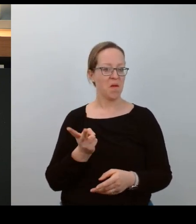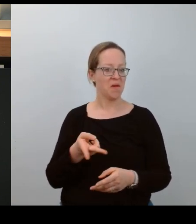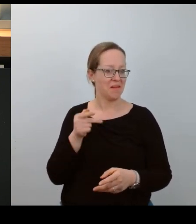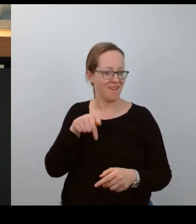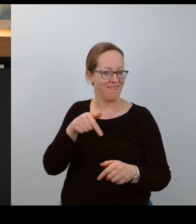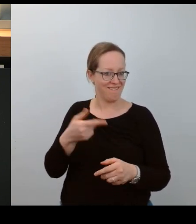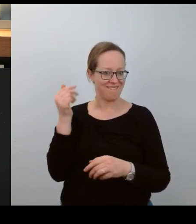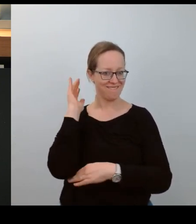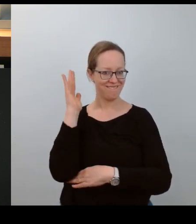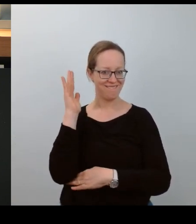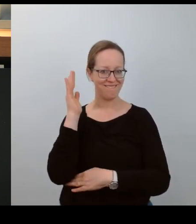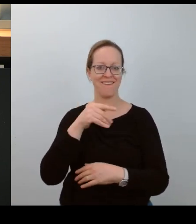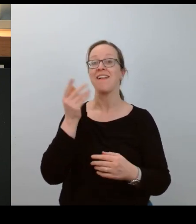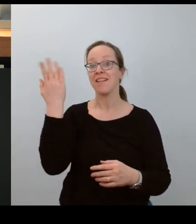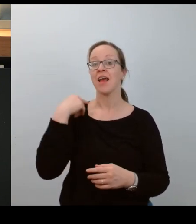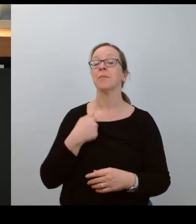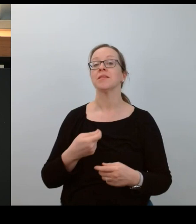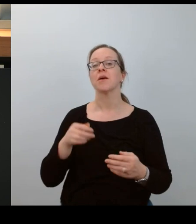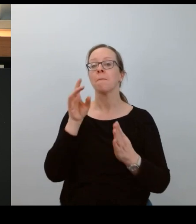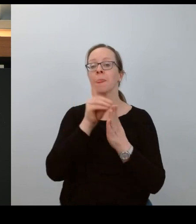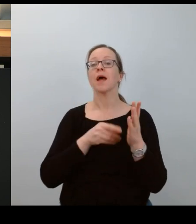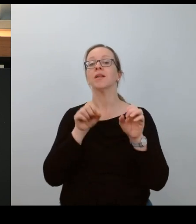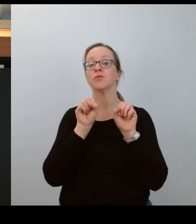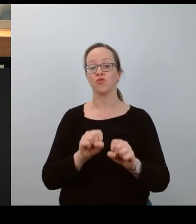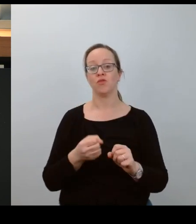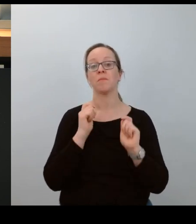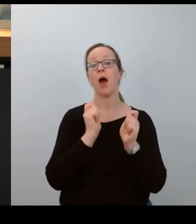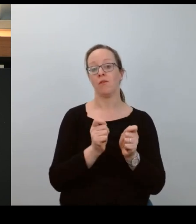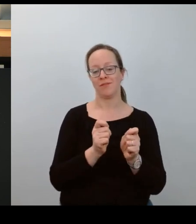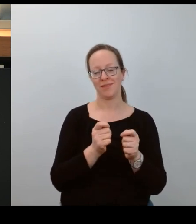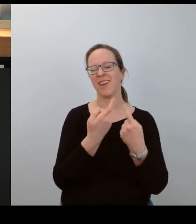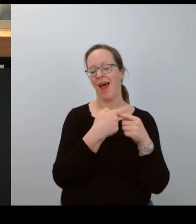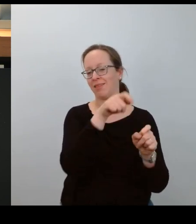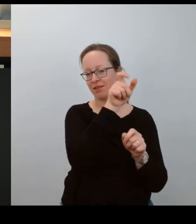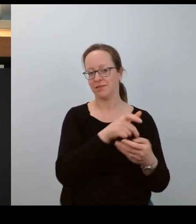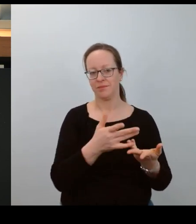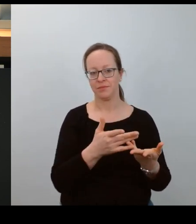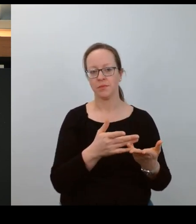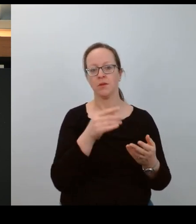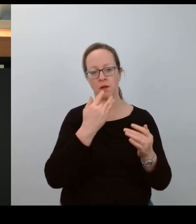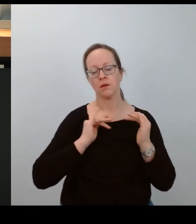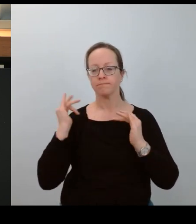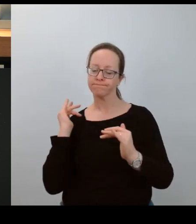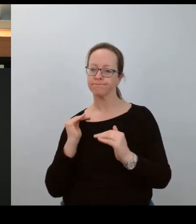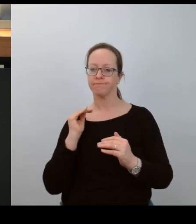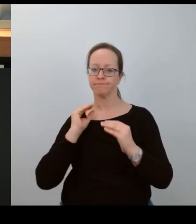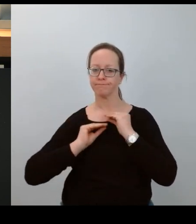denn wir wollten das nicht abschließend behandeln, ohne einen politisch optimierte Stimme für den Datenschutz dabei zu haben.